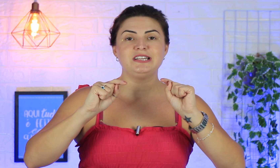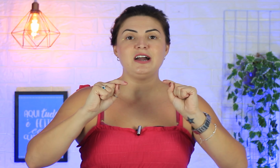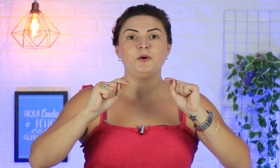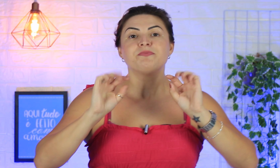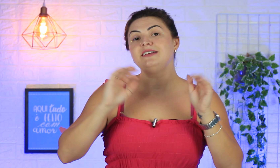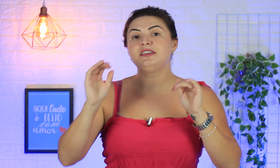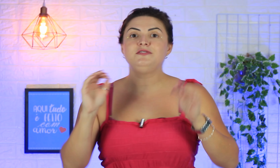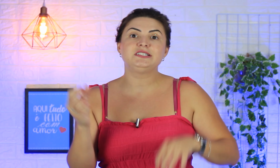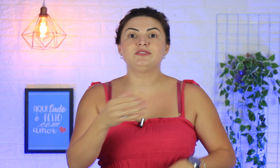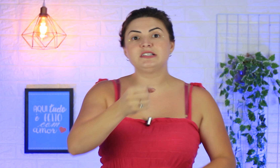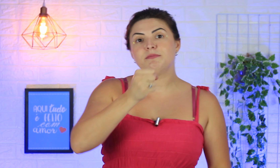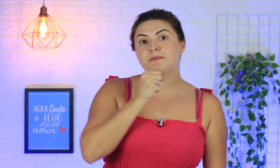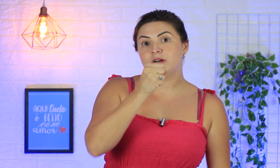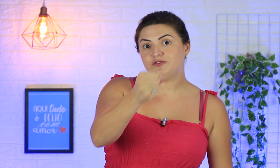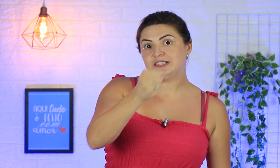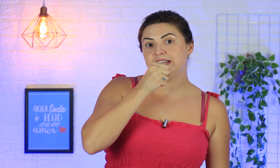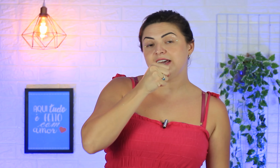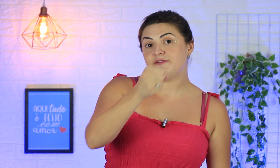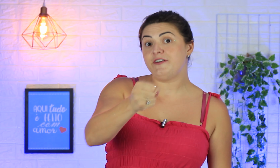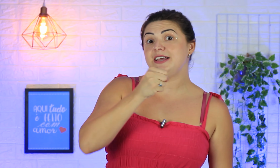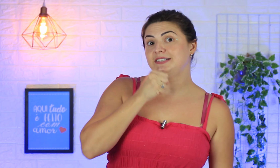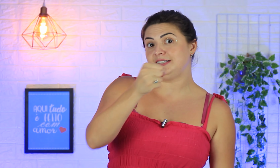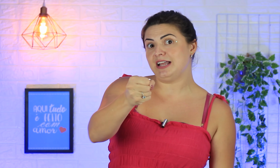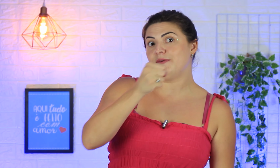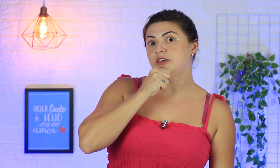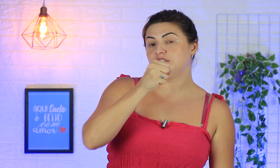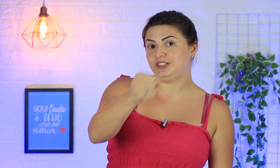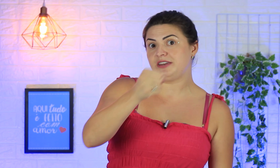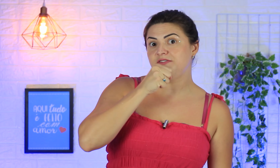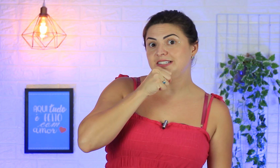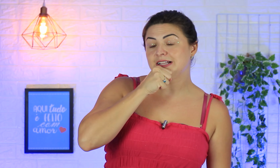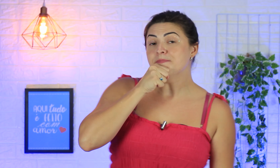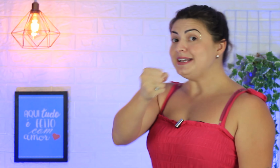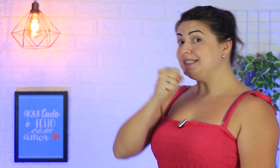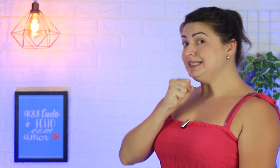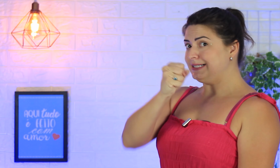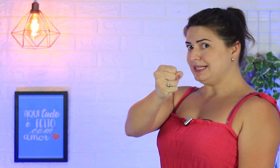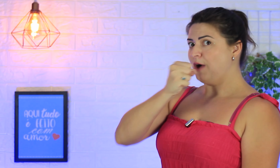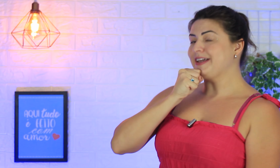sinal que entrevista você também pode fazer ver esse sinal aqui ó de entrevista mas esse sinal